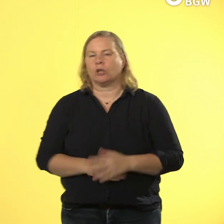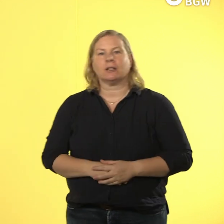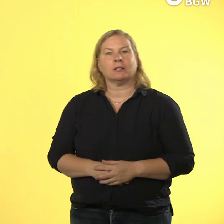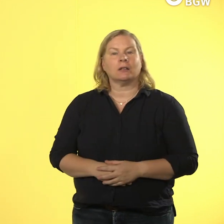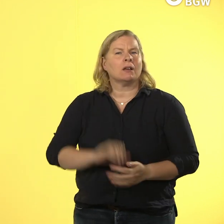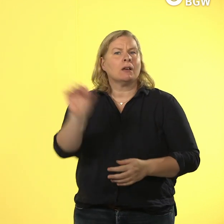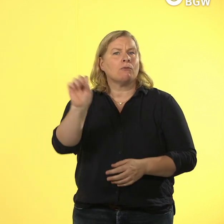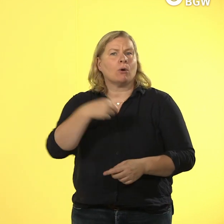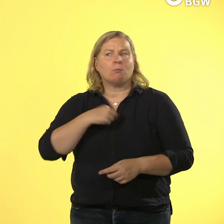weil man mir nicht folgt.